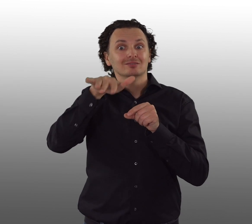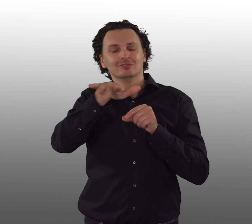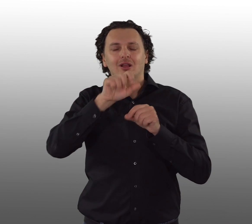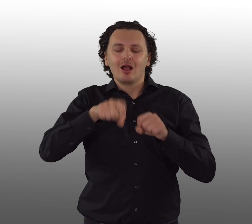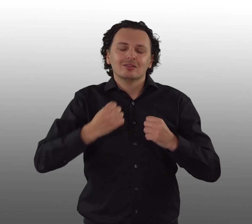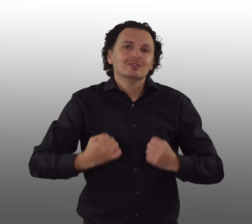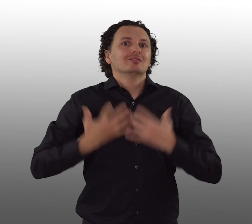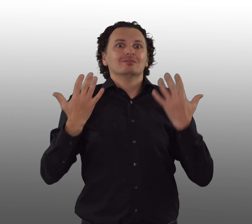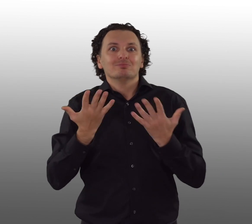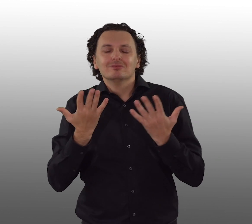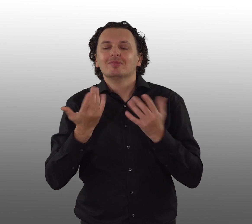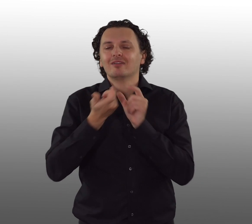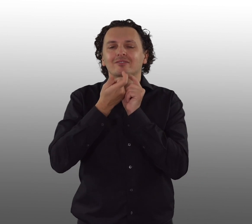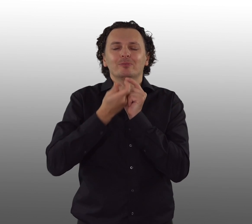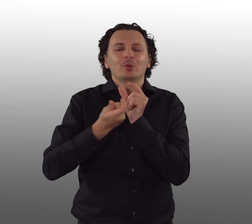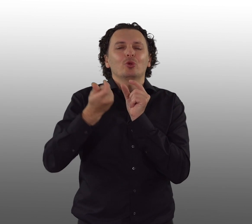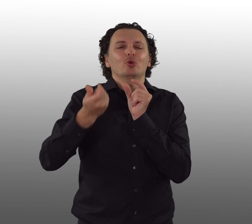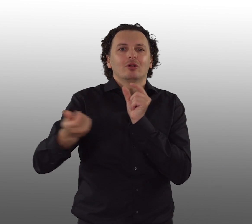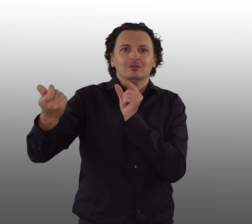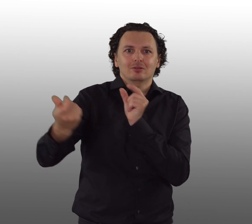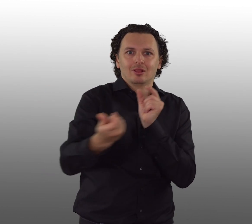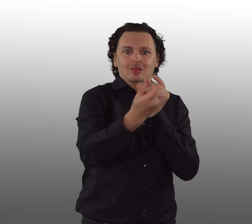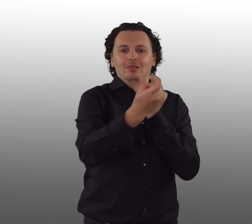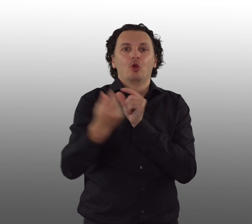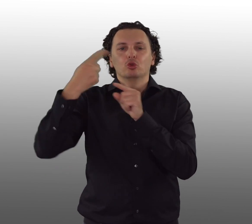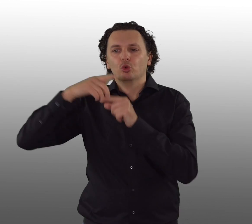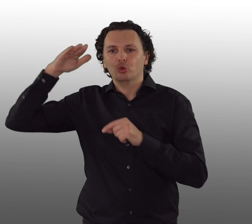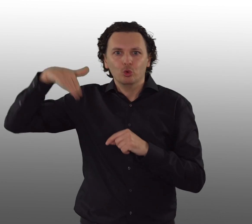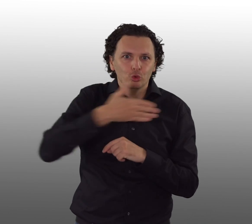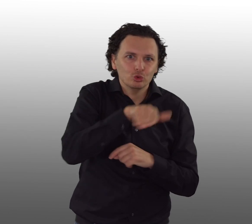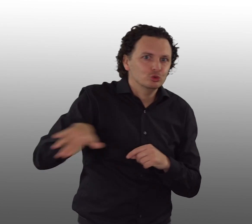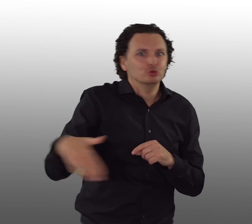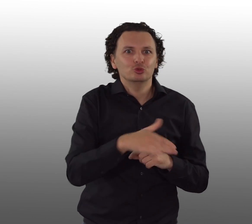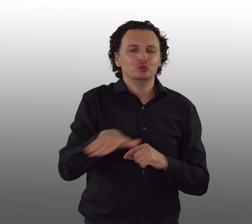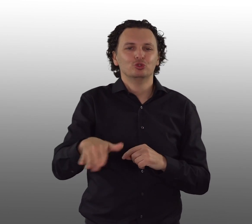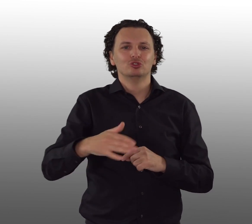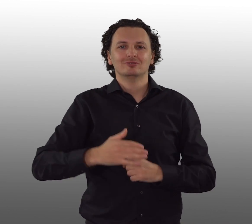Für kleine Adrenalinkicks sorgen Wackelbrücke und Rutsche.